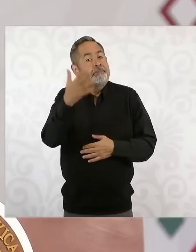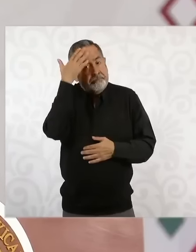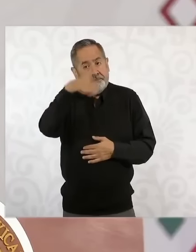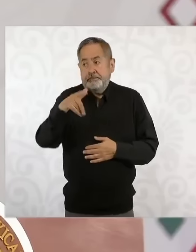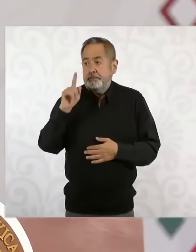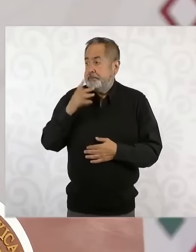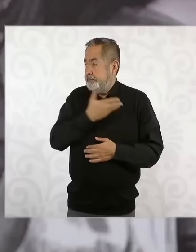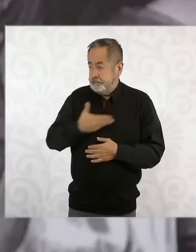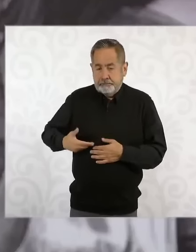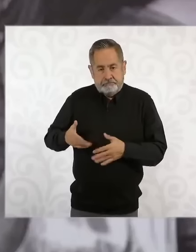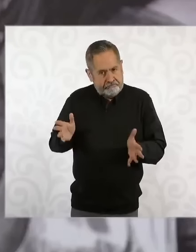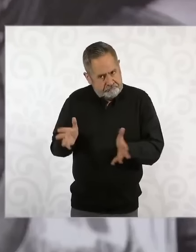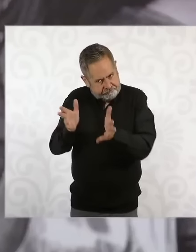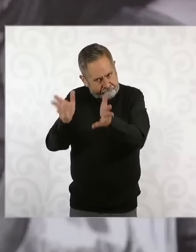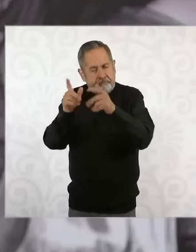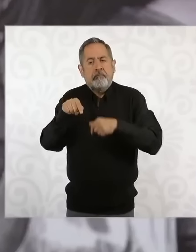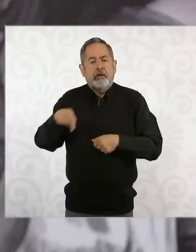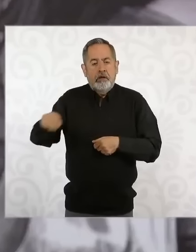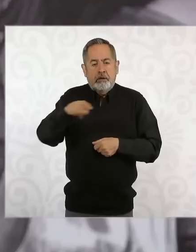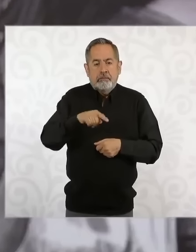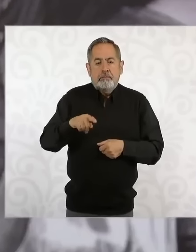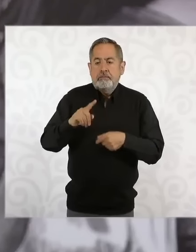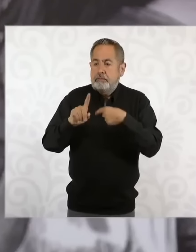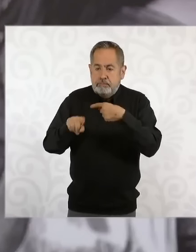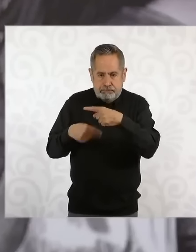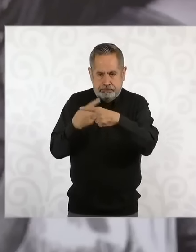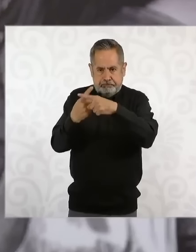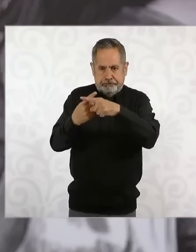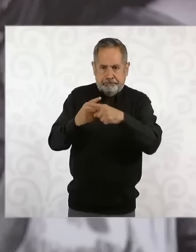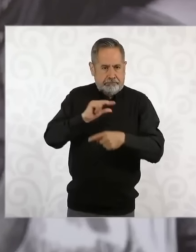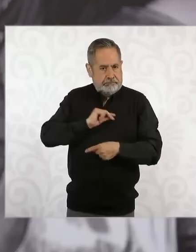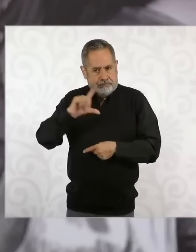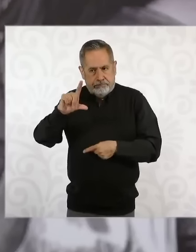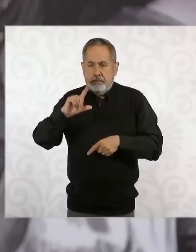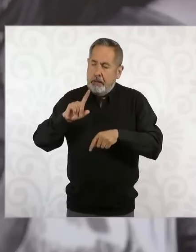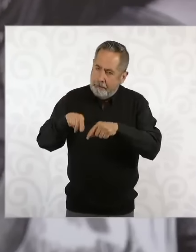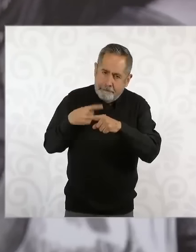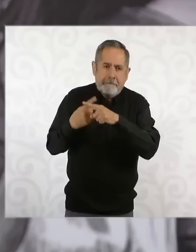del bienestar un programa denominado Más especialistas, más enfermeras, más bienestar.